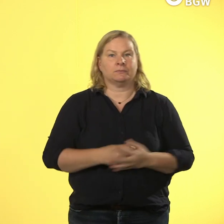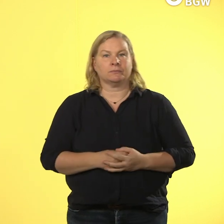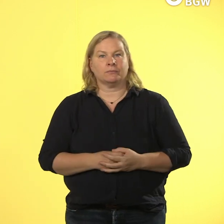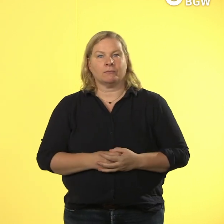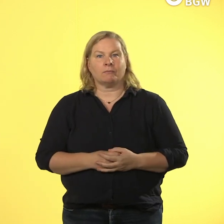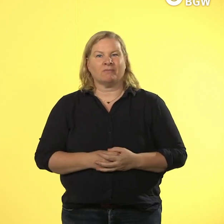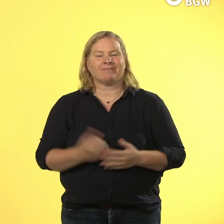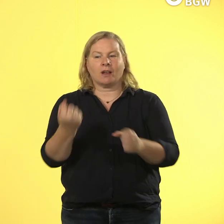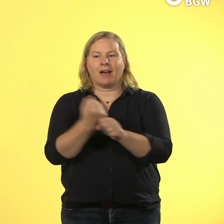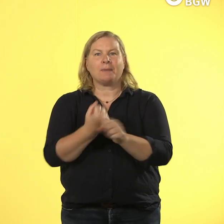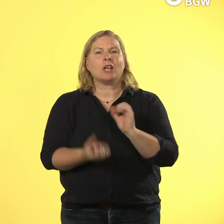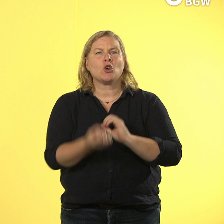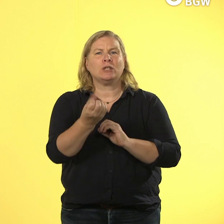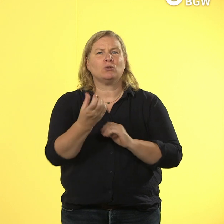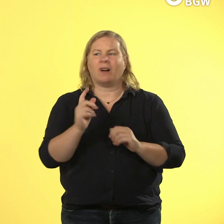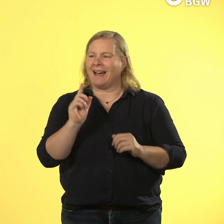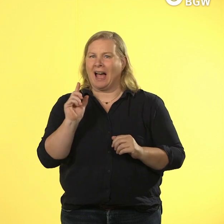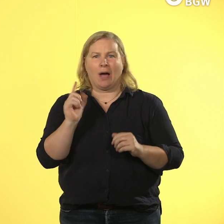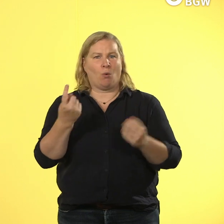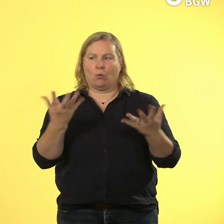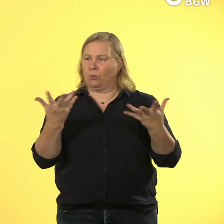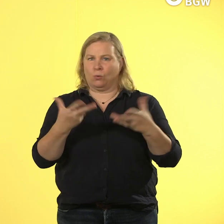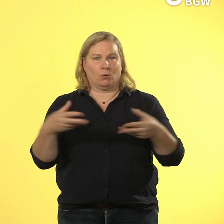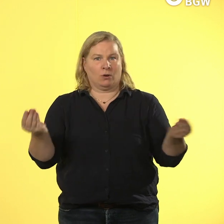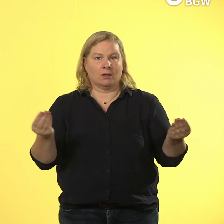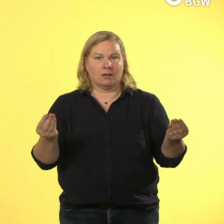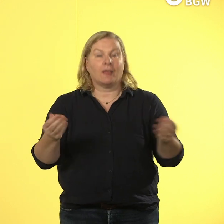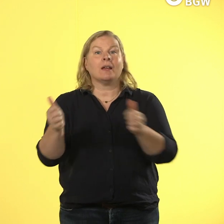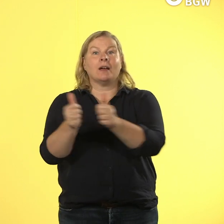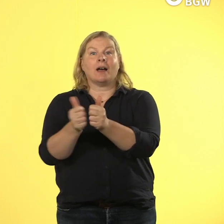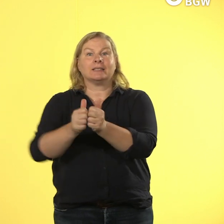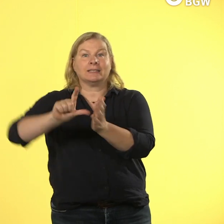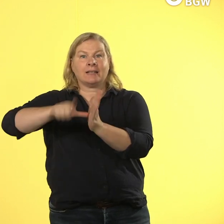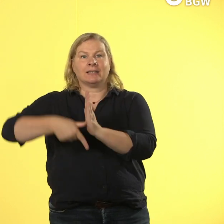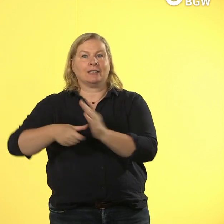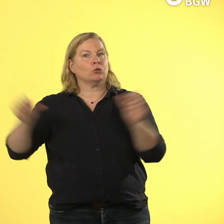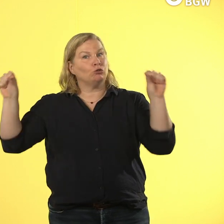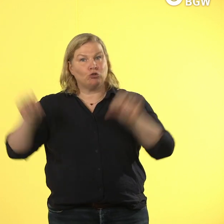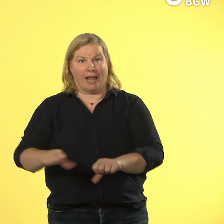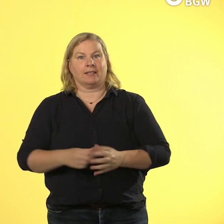die Assistenzleistungen sind miserabel. Andere Klienten, Klientinnen lassen sich anstecken.